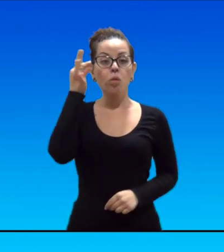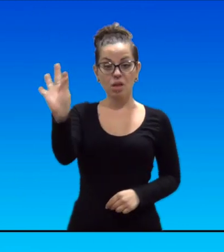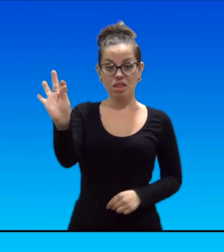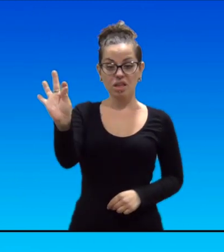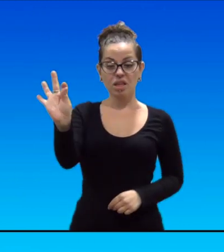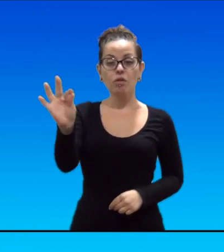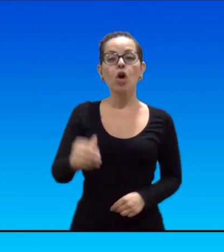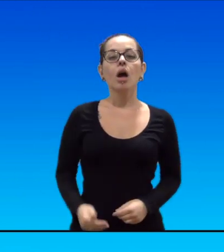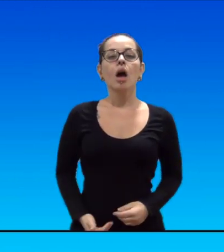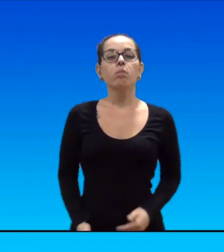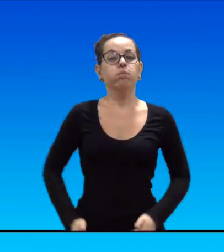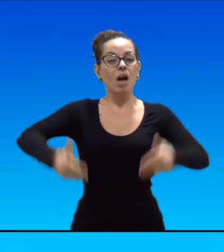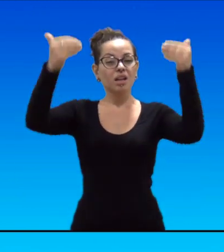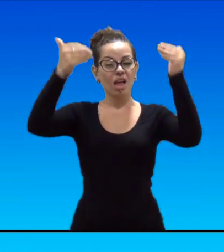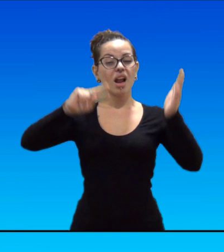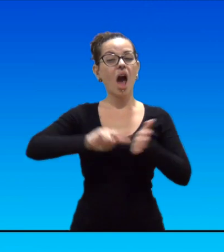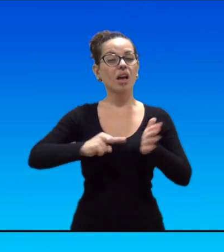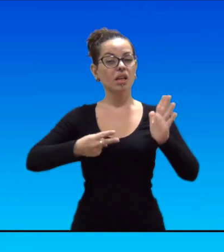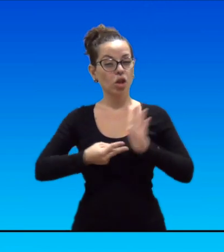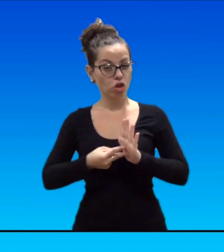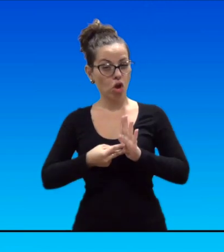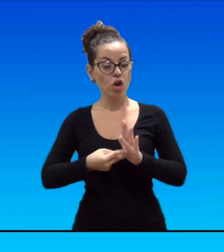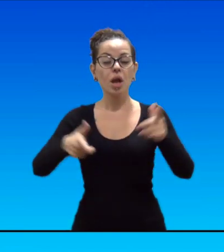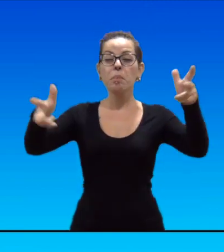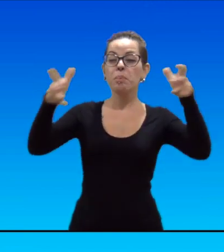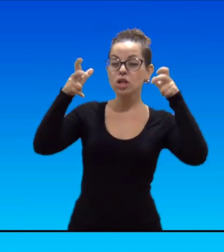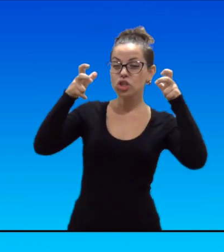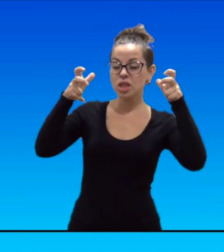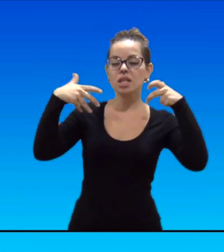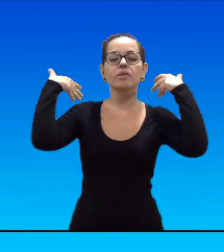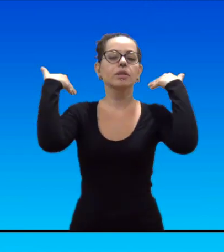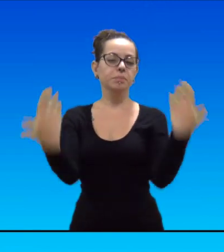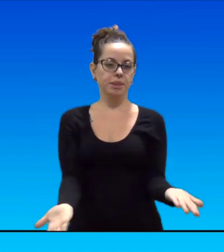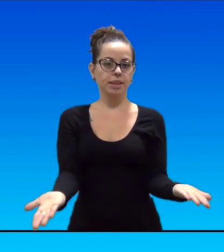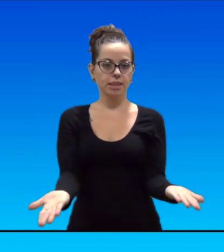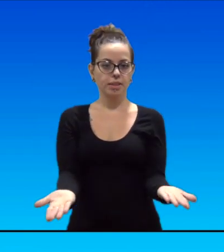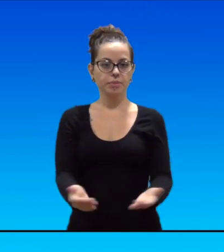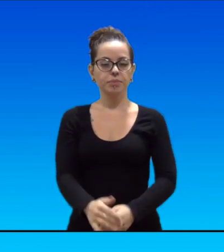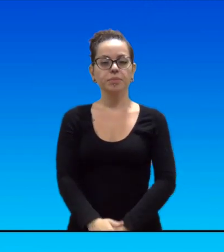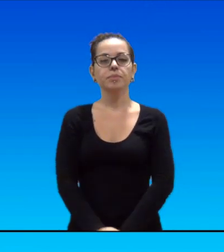che vuole mettere in primo piano la necessità di abbattere le barriere architettoniche e quelle percettive.